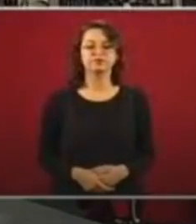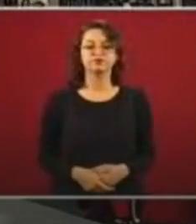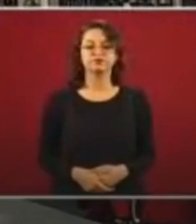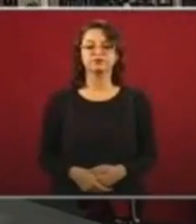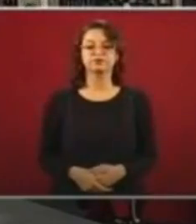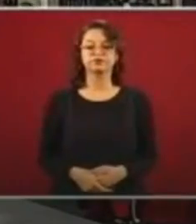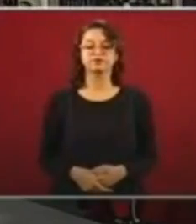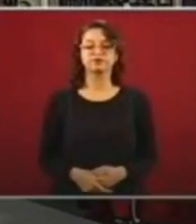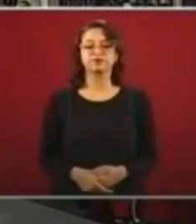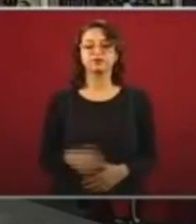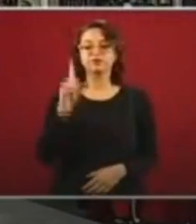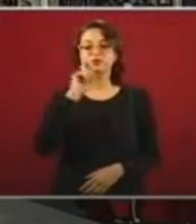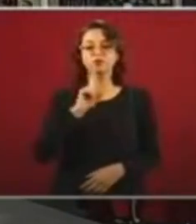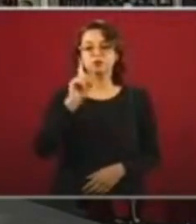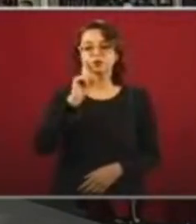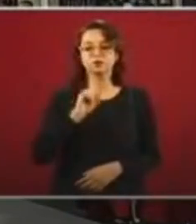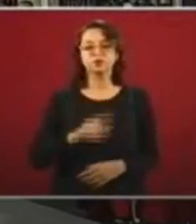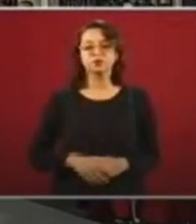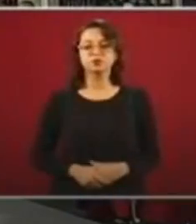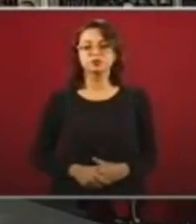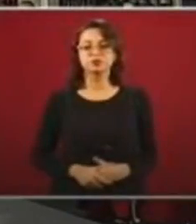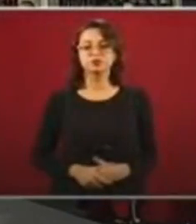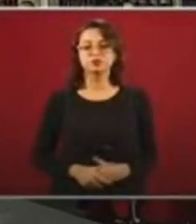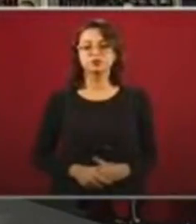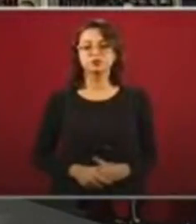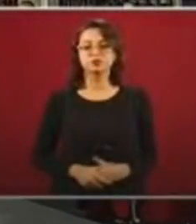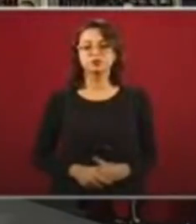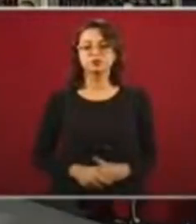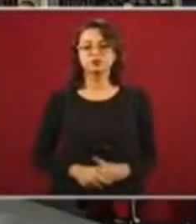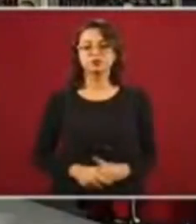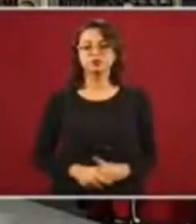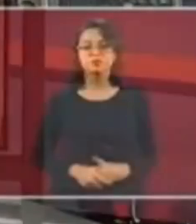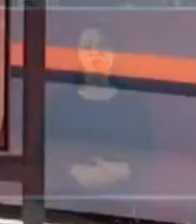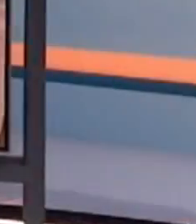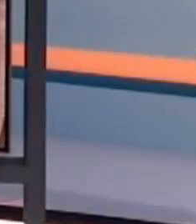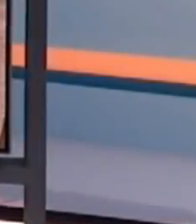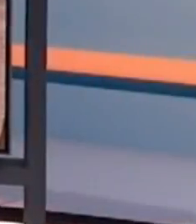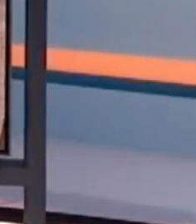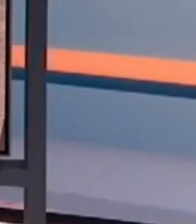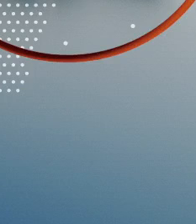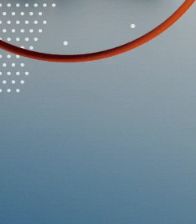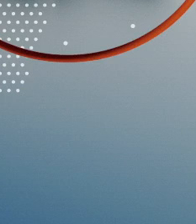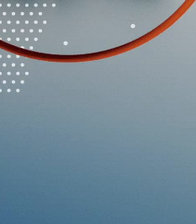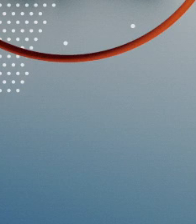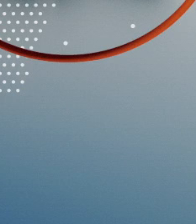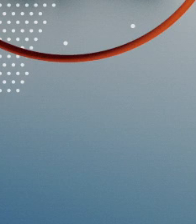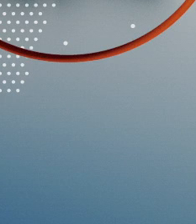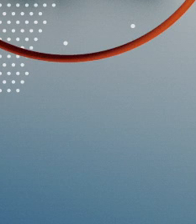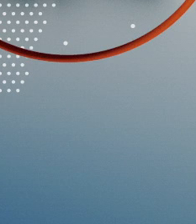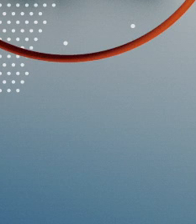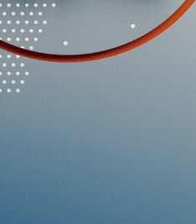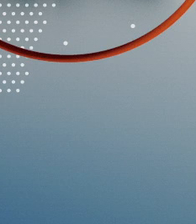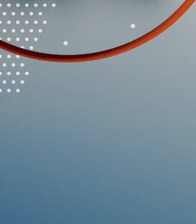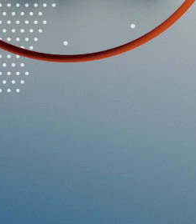A LOS AMBIENTALISTAS A TODOS. LA MUERTE DE HERNÁNDEZ ROMERO SE